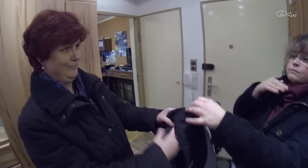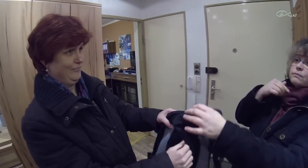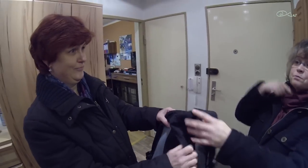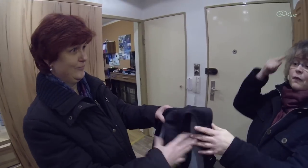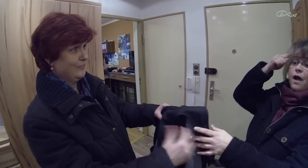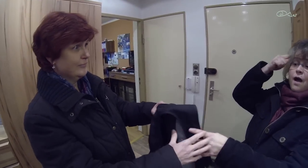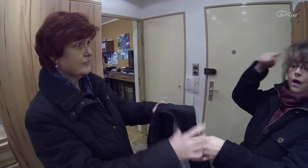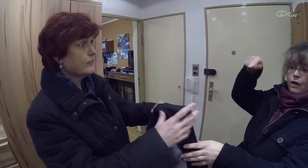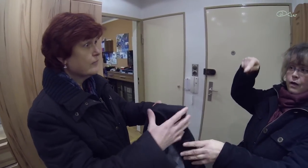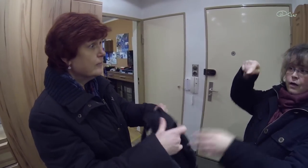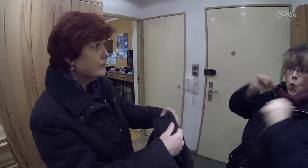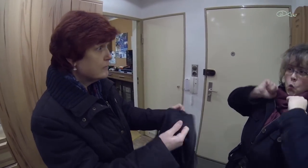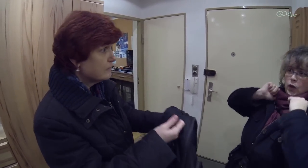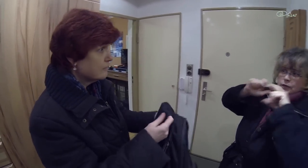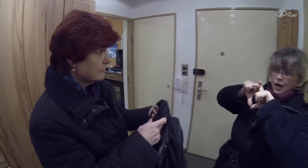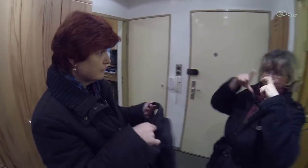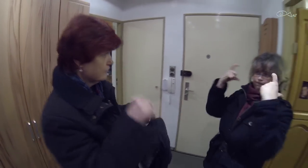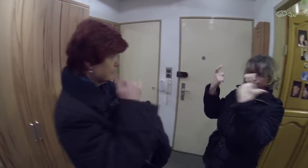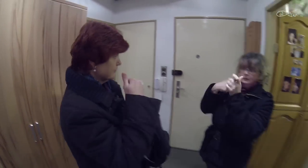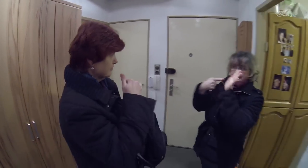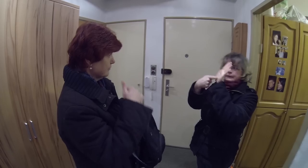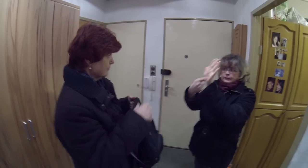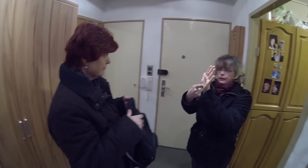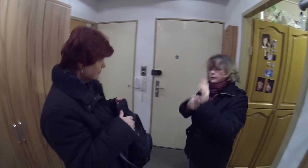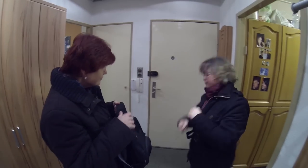Mir fällt gerade ein, ich zeige Dir mal die Hülle für Deinen Rucksack.